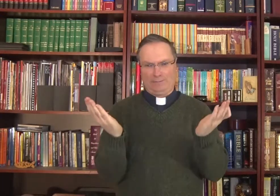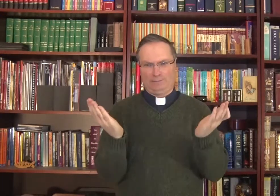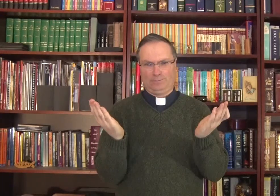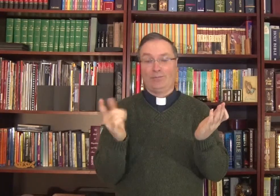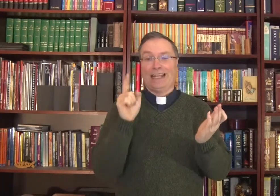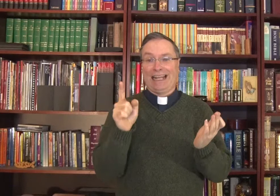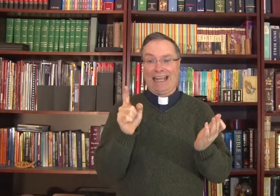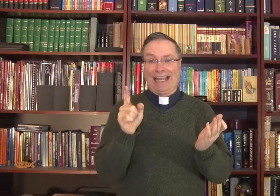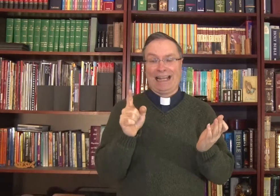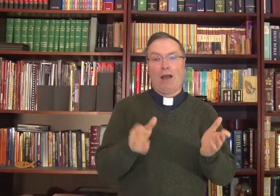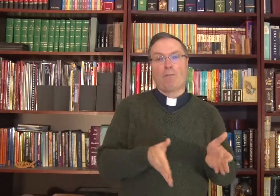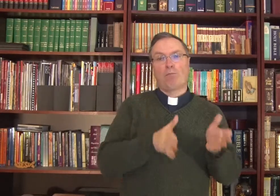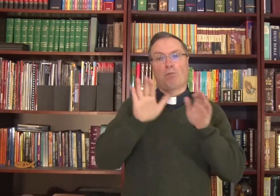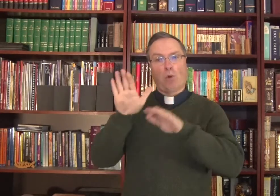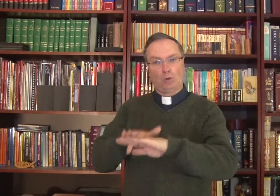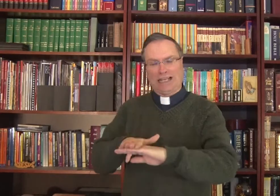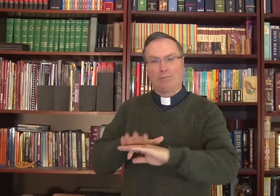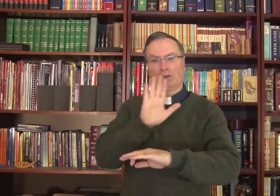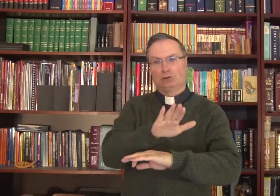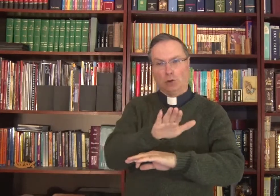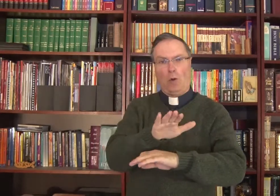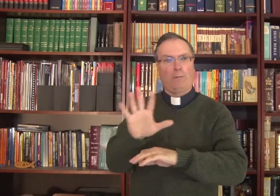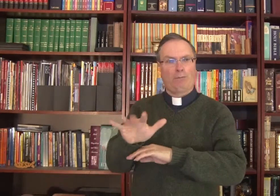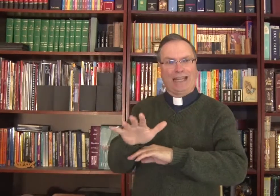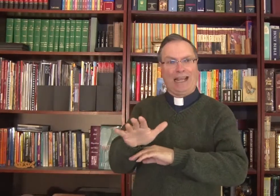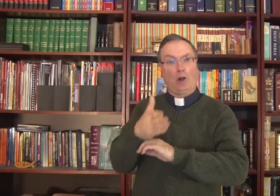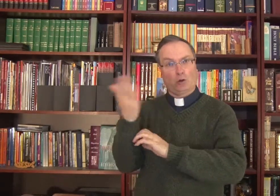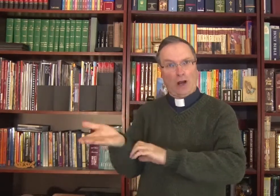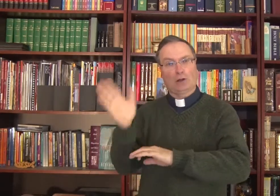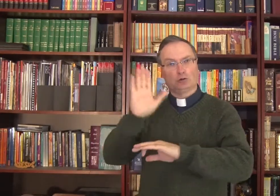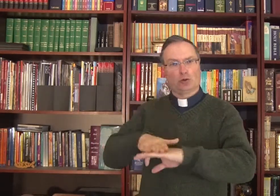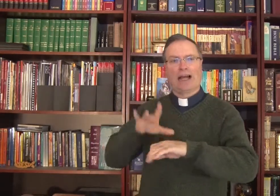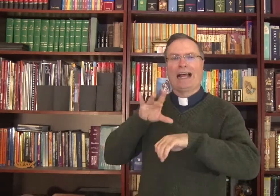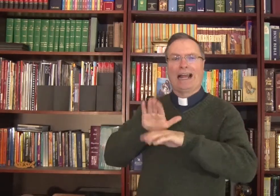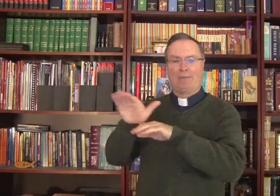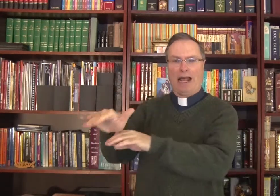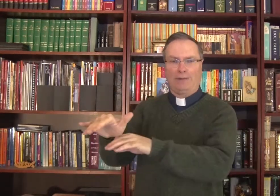Il posa son pied droit sur la mer